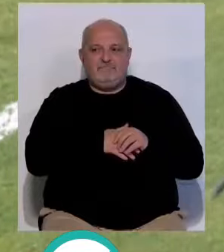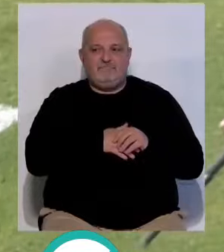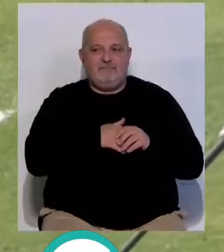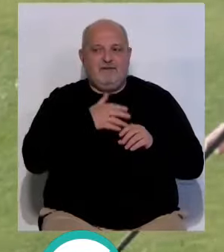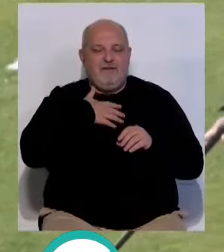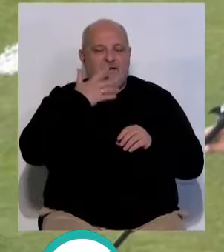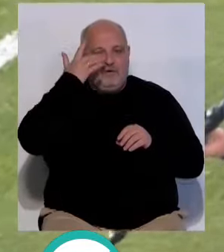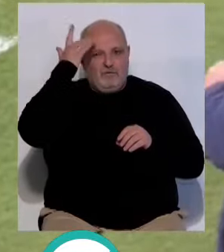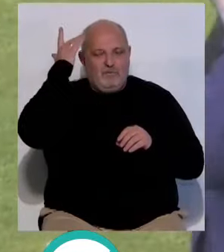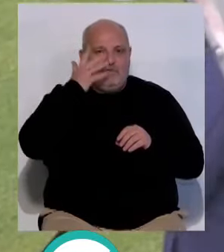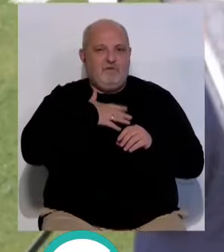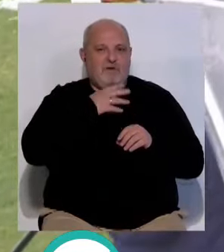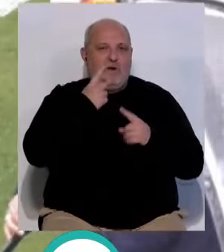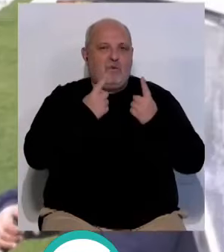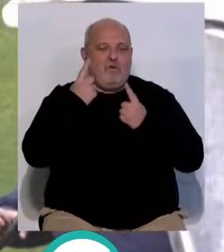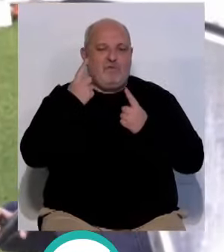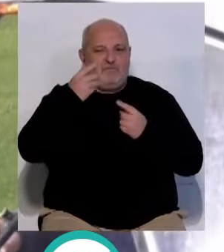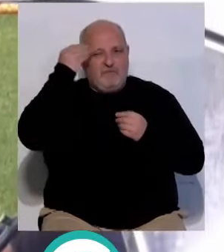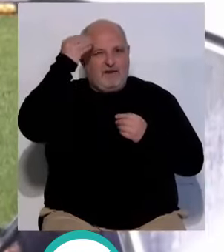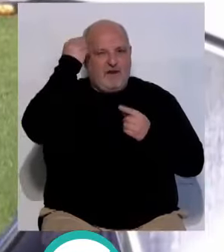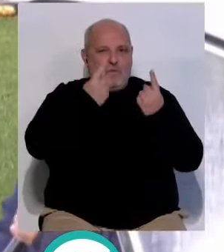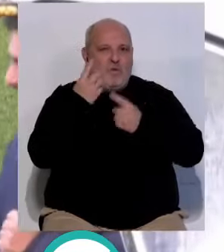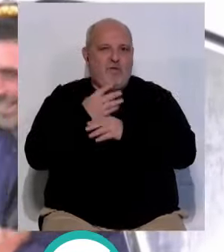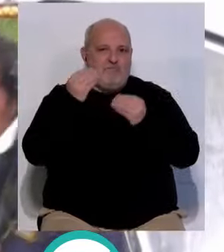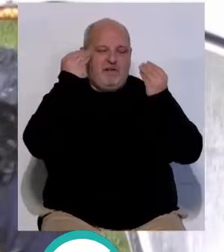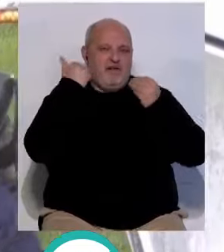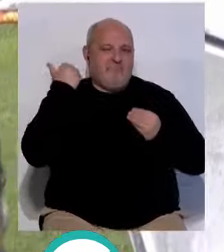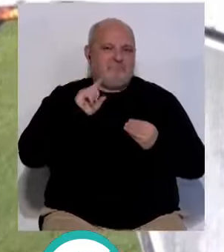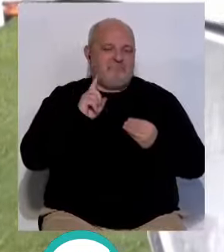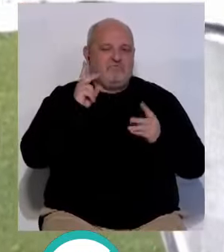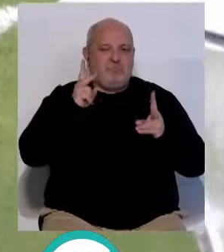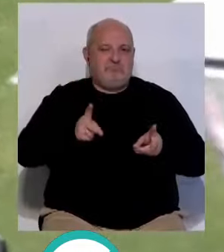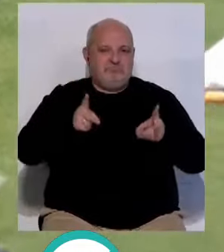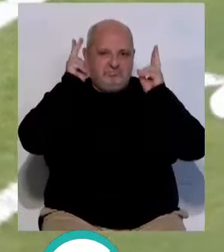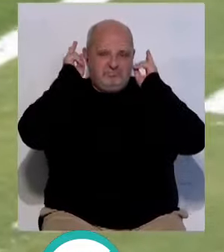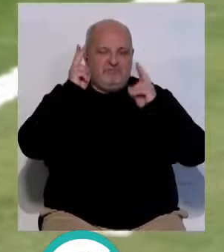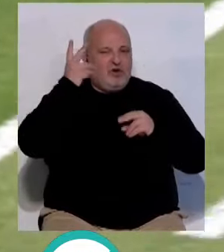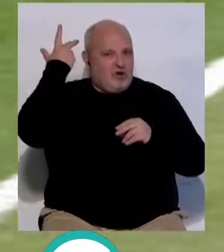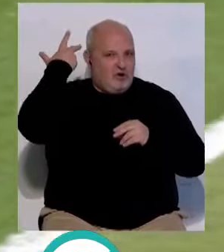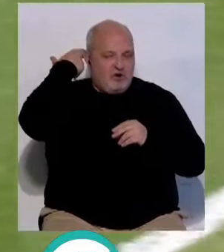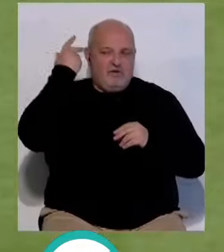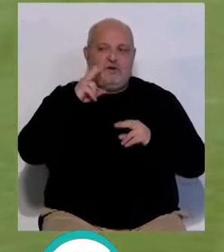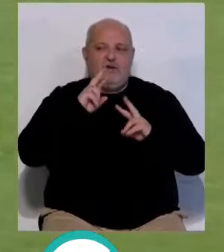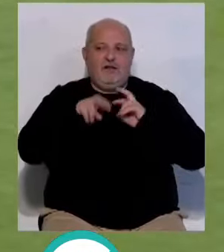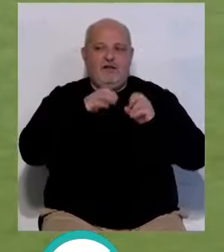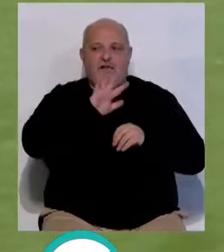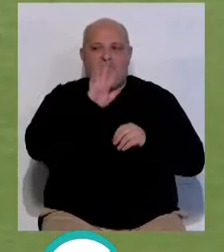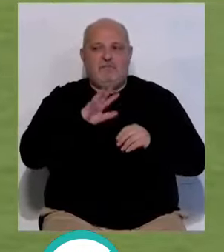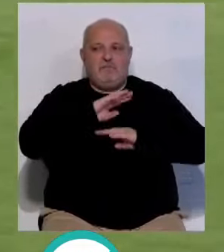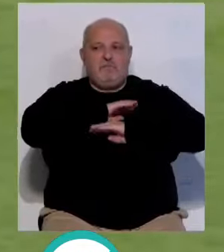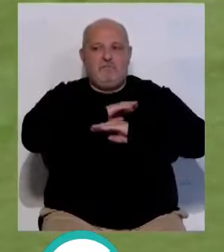pollo Roger Escalante o campo unos cuantos está bien Bueno ese es el nuevo look de Conan Jeremías